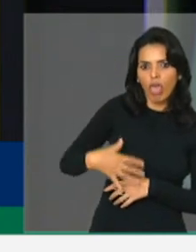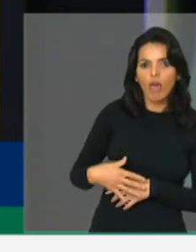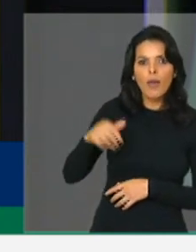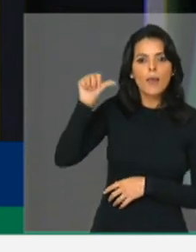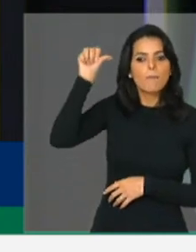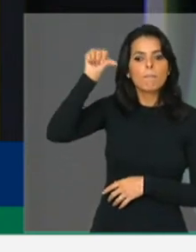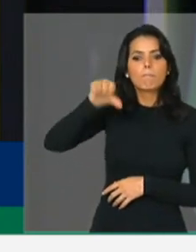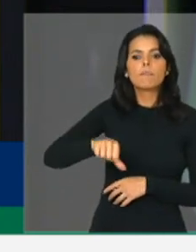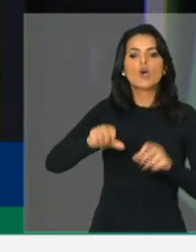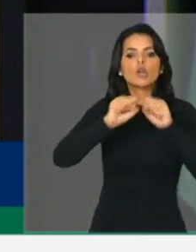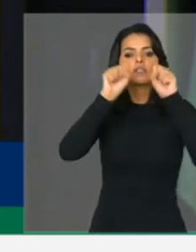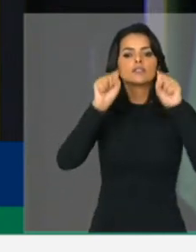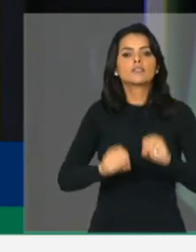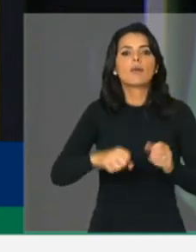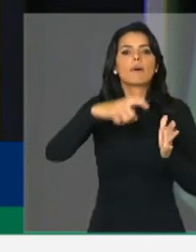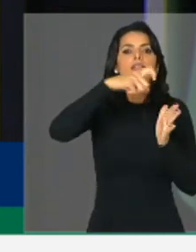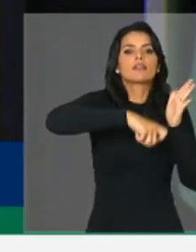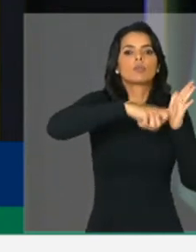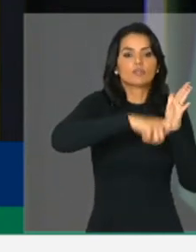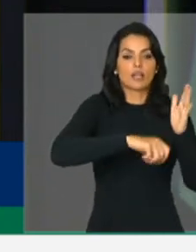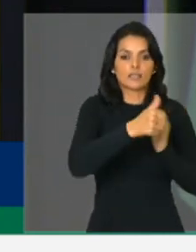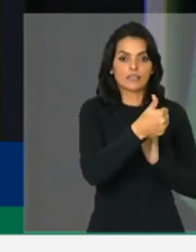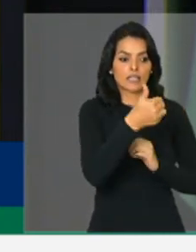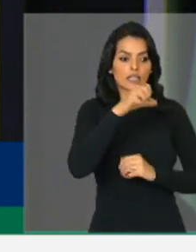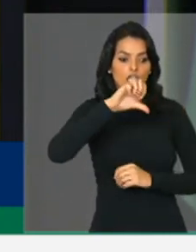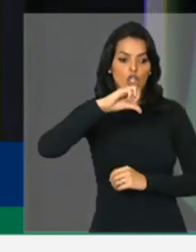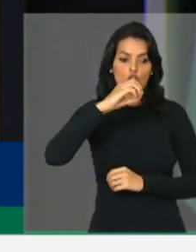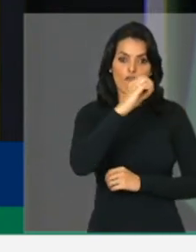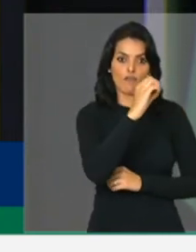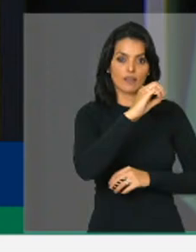EMPREENDEDOR BRASILEIRO, O EMPRESÁRIO BRASILEIRO GASTA POR ANO SÓ PARA FICAR ATENDENDO ÀS OBRIGAÇÕES